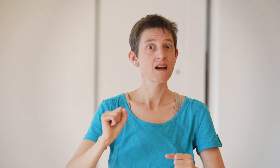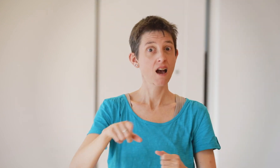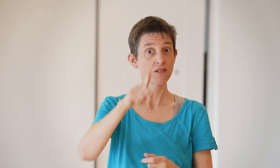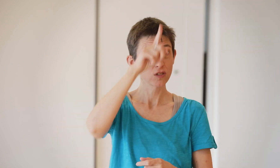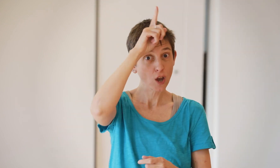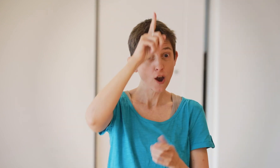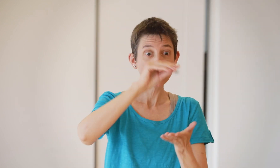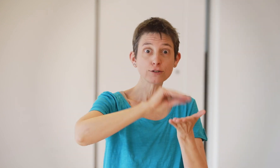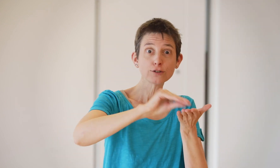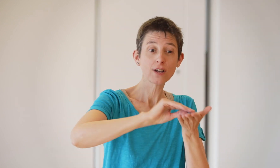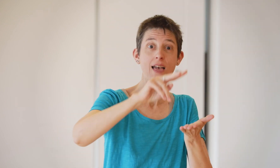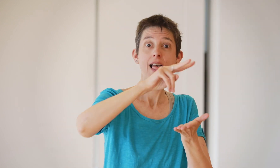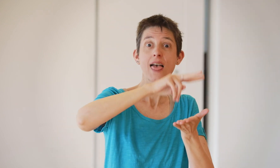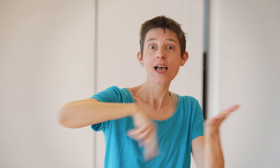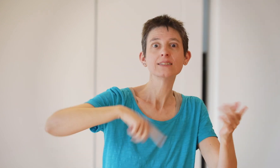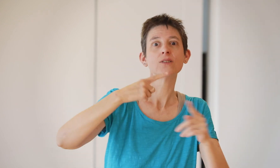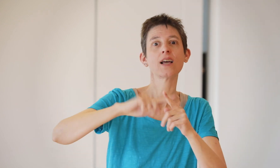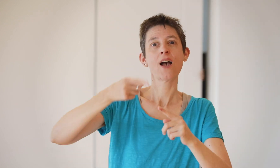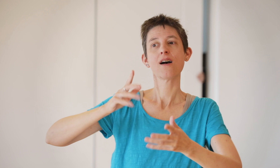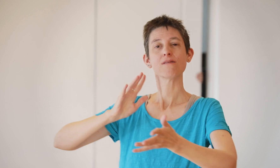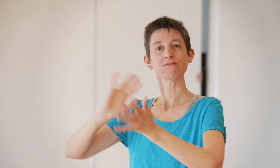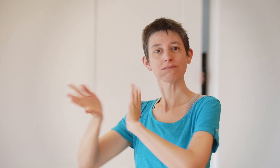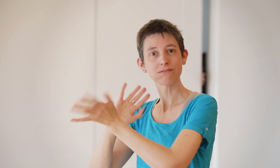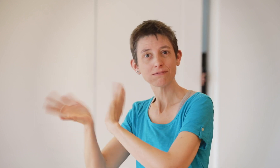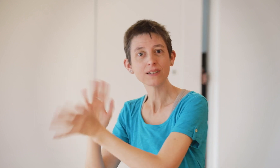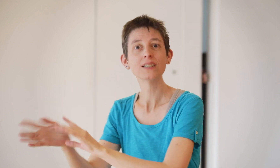Sie können lesen und schreiben und gebärden.